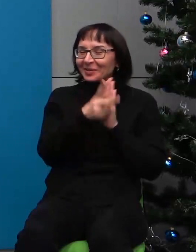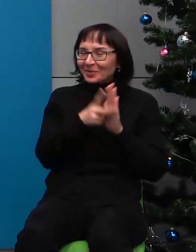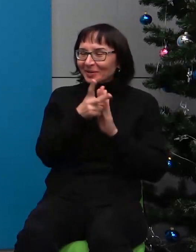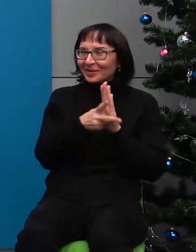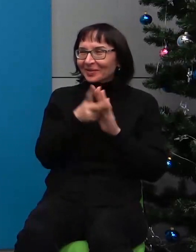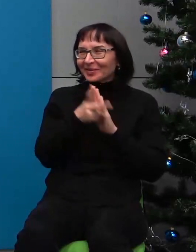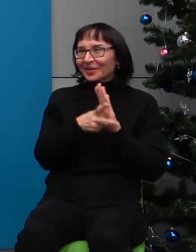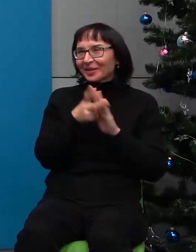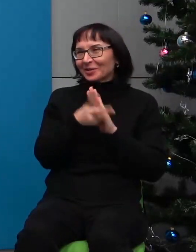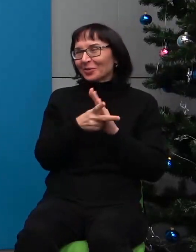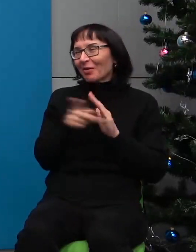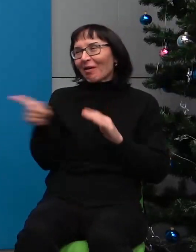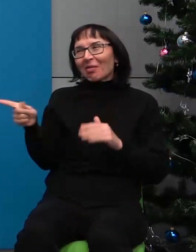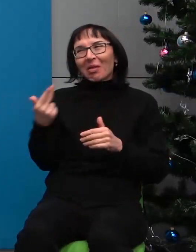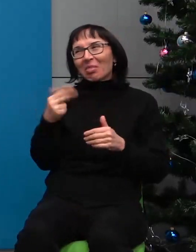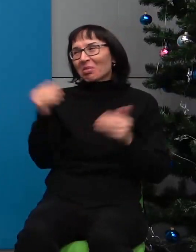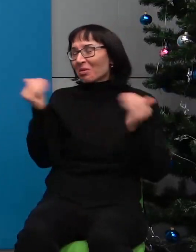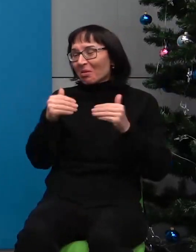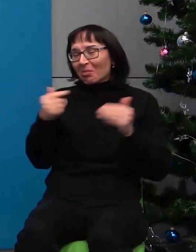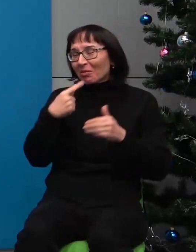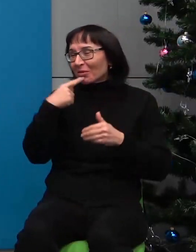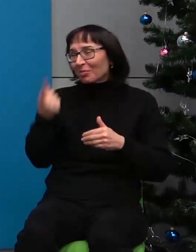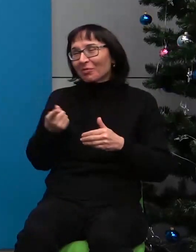Albo o książce Marka o blasku.